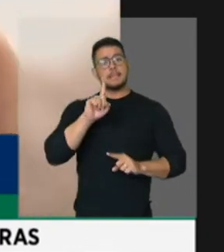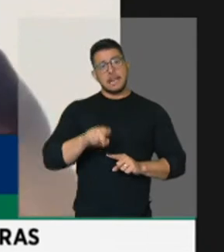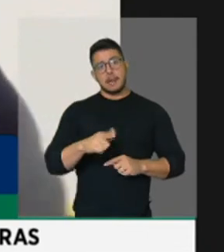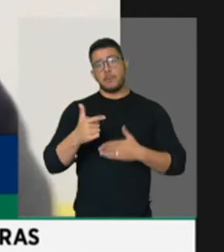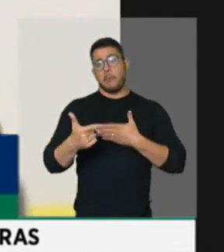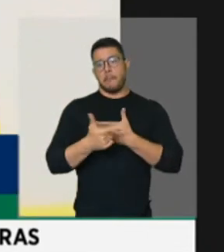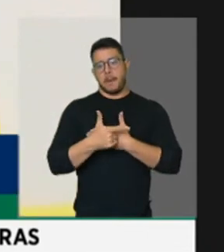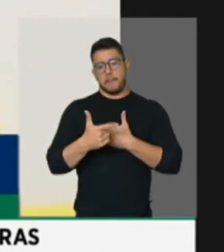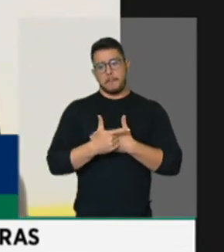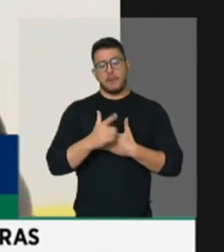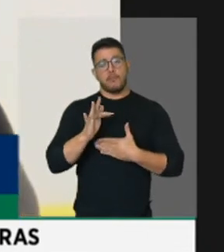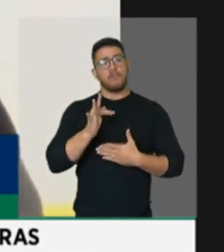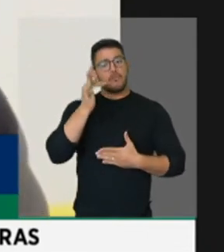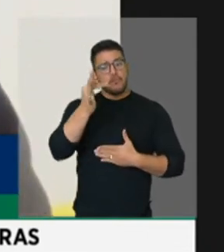DISSE QUE QUER CHEGAR EM CASA, OLHAR NOS OLHOS DAS SUAS